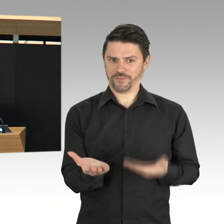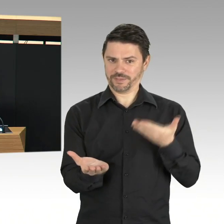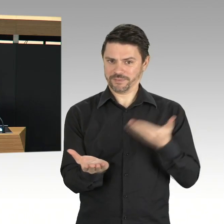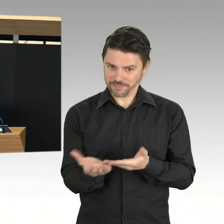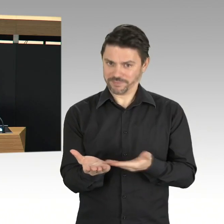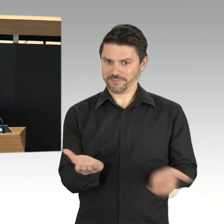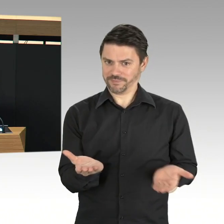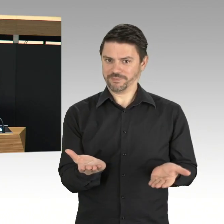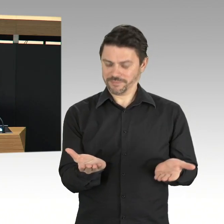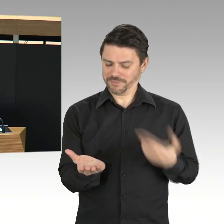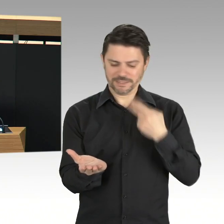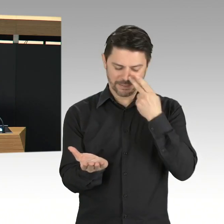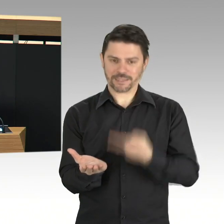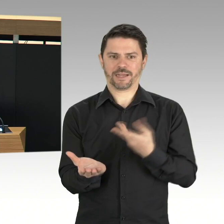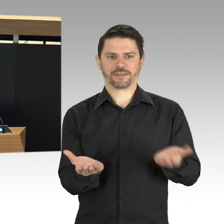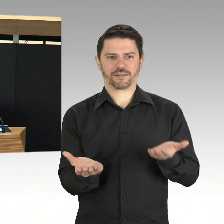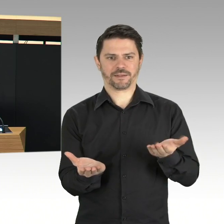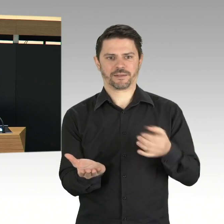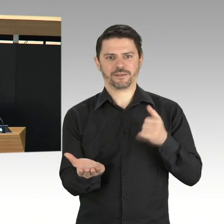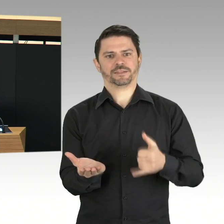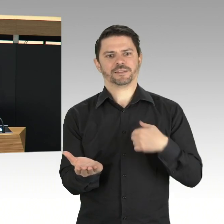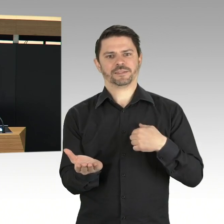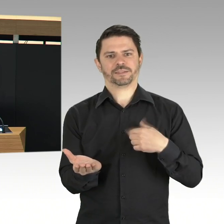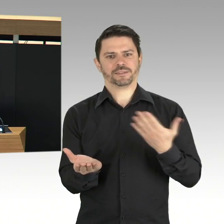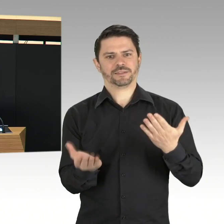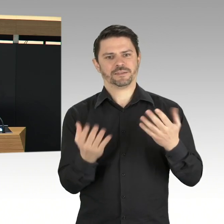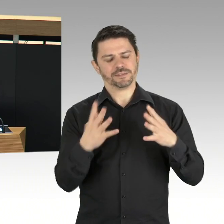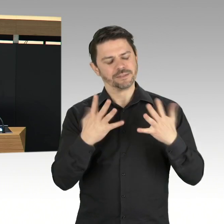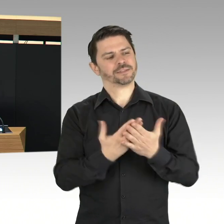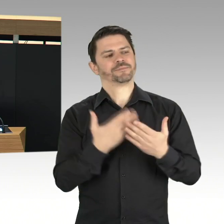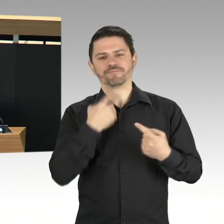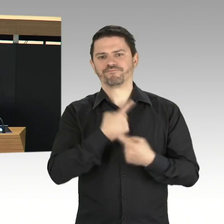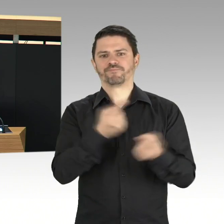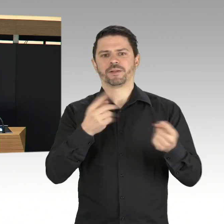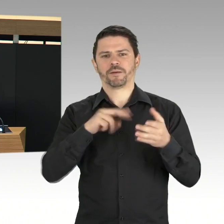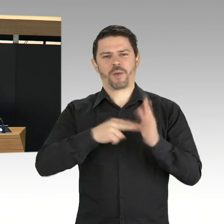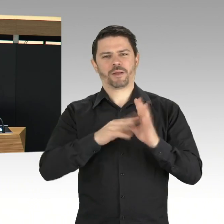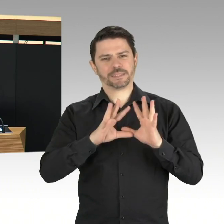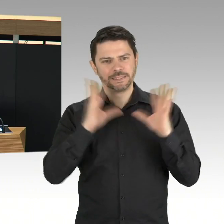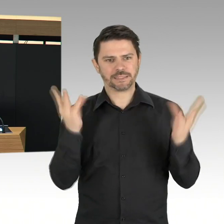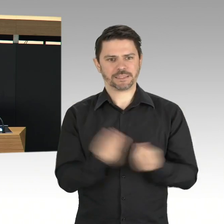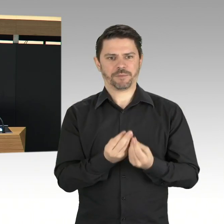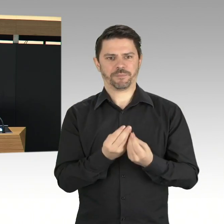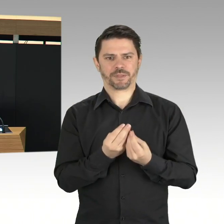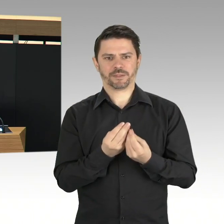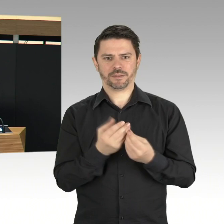wir müssen Antworten geben auf die drängendsten Fragen, die die Berlinerinnen und Berliner bewegen. In was für einer Stadt wollen wir leben?